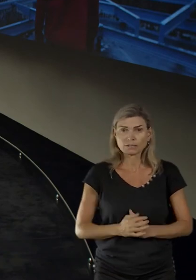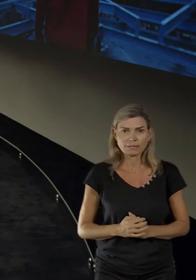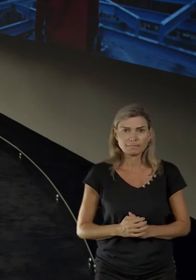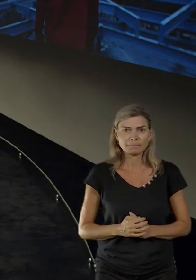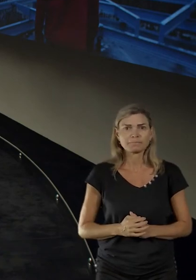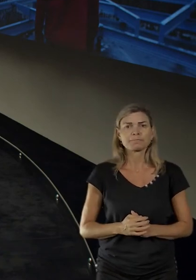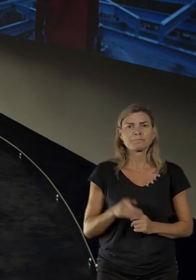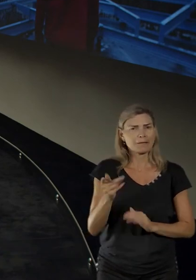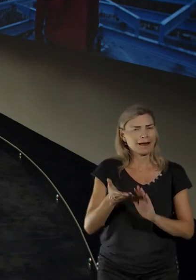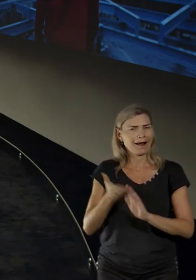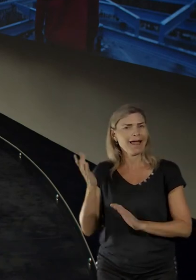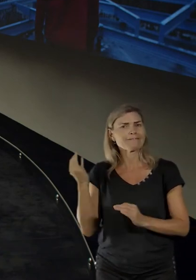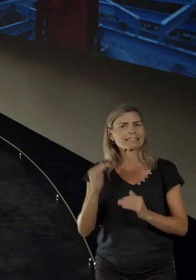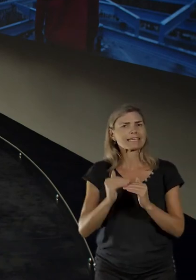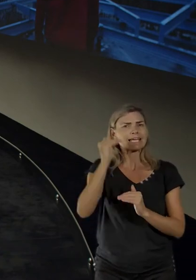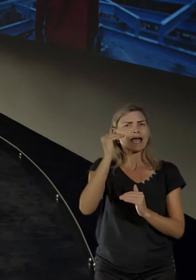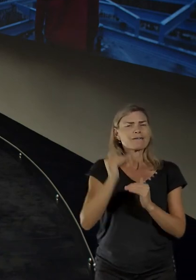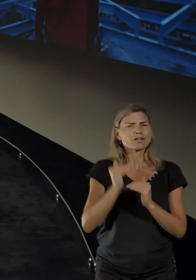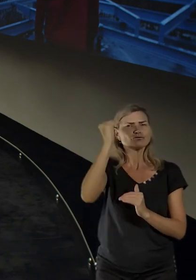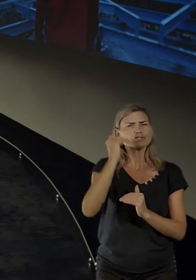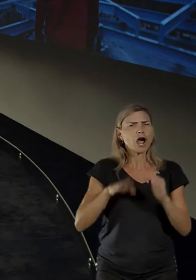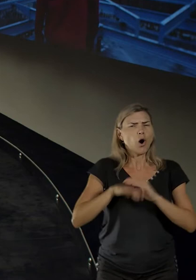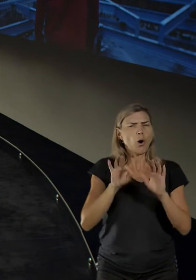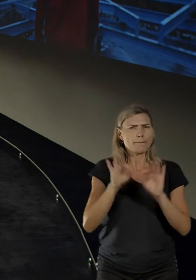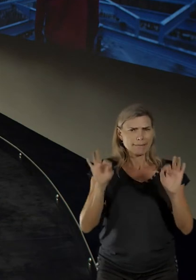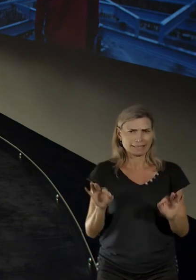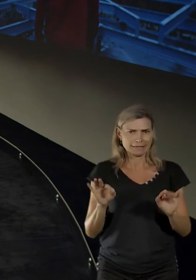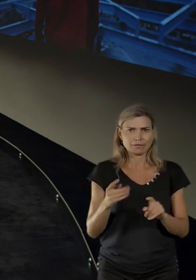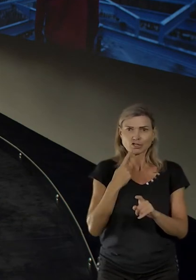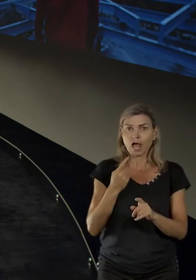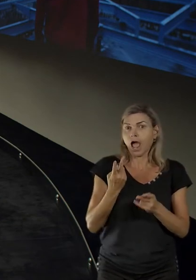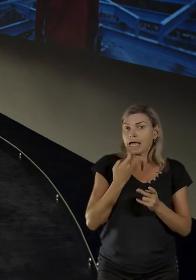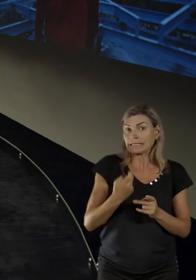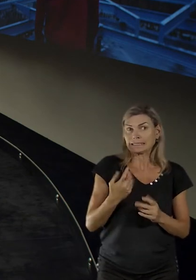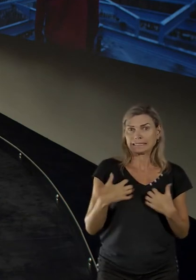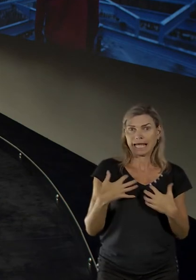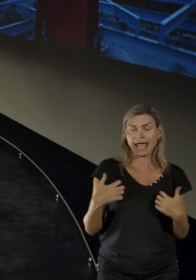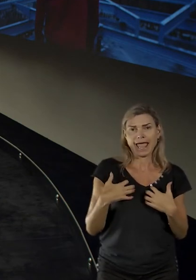Proto mě zajímá jedna věc. Protože to, že bychom šli výš, mohli stavět vyšší budovy, udělali hustší město, by znamenalo,